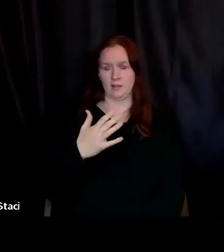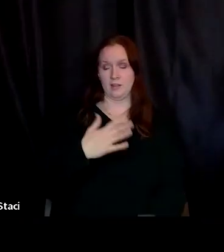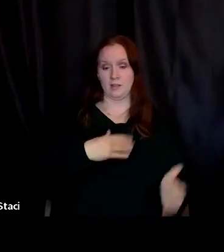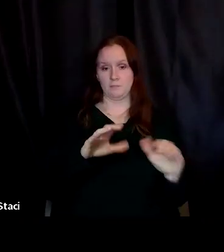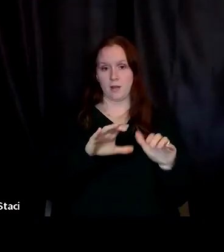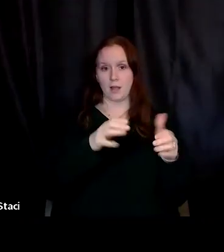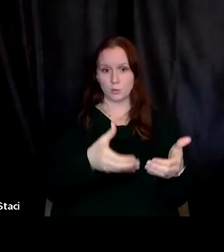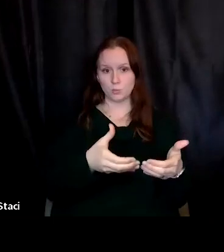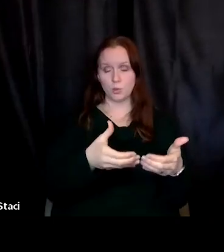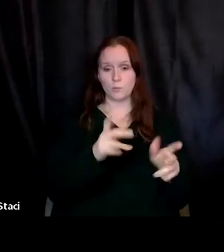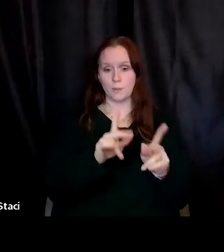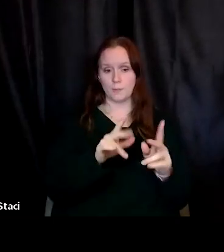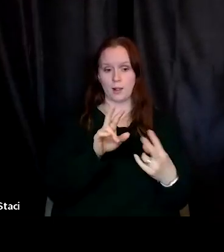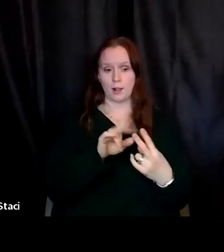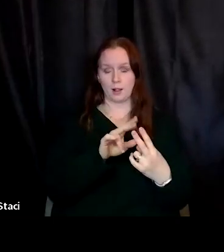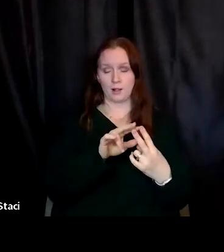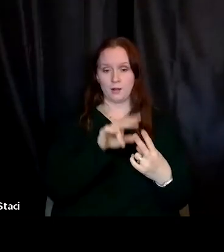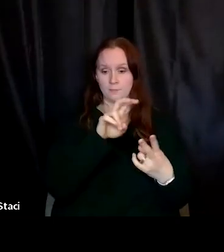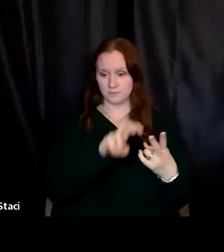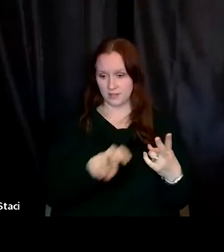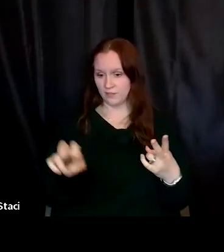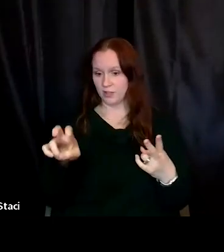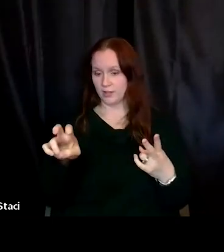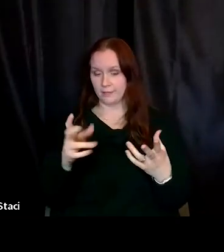establecer algún tipo de proceso SOAR